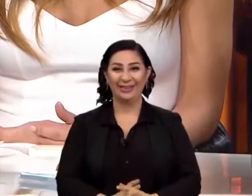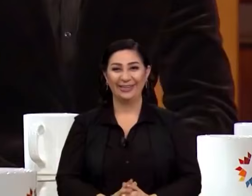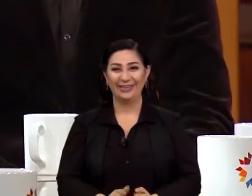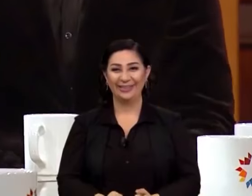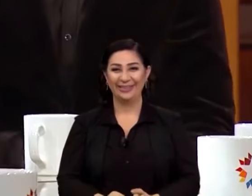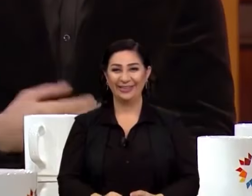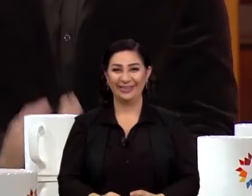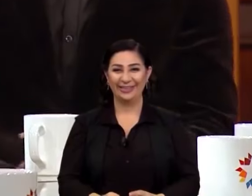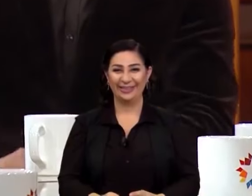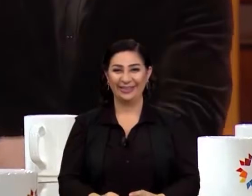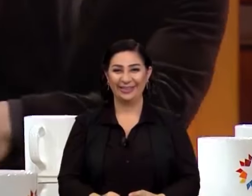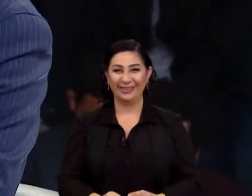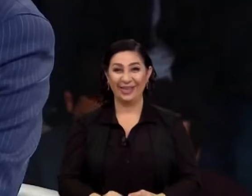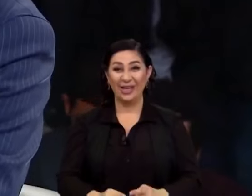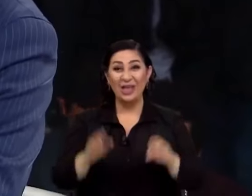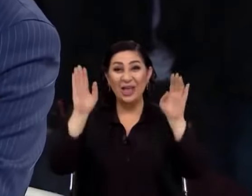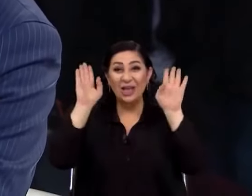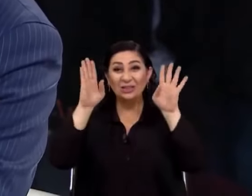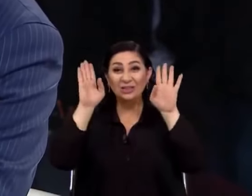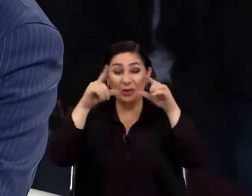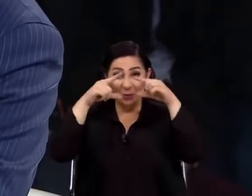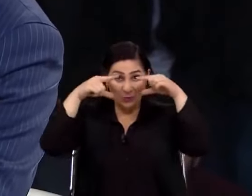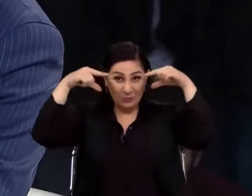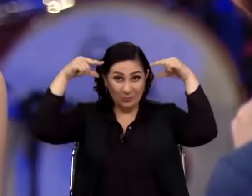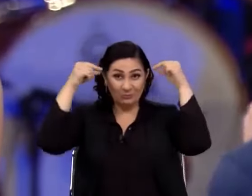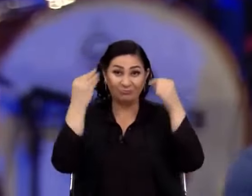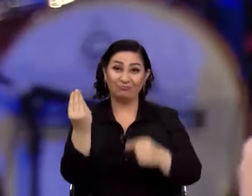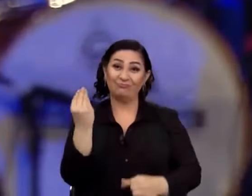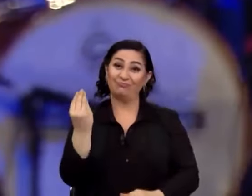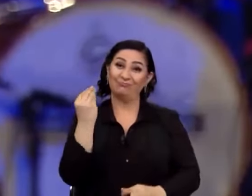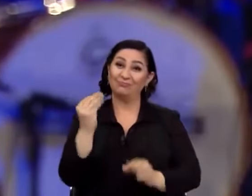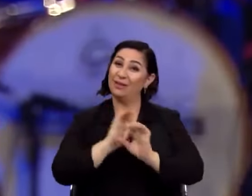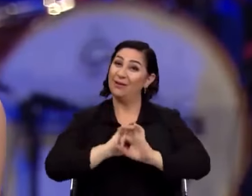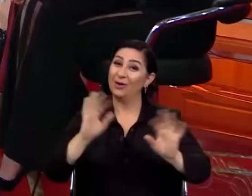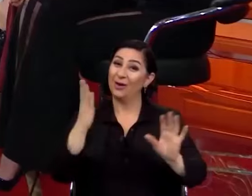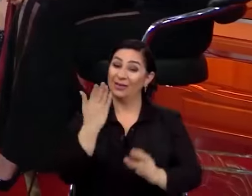gibiş eşek Gözü gibi güzel teşekkür ederim har kul adesi Peki sana bir